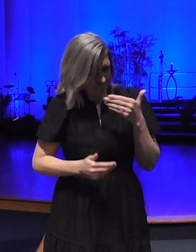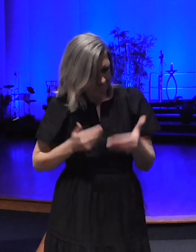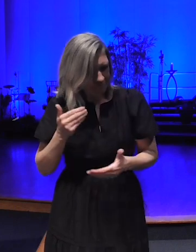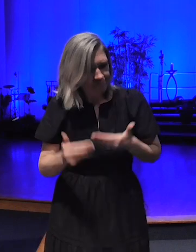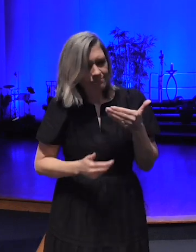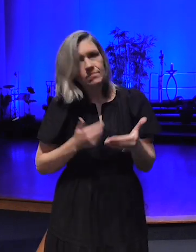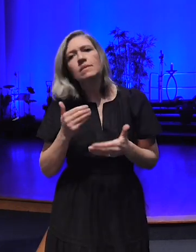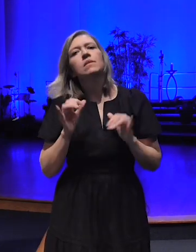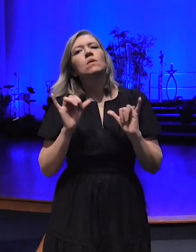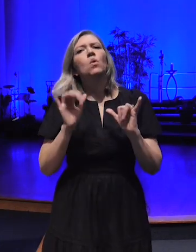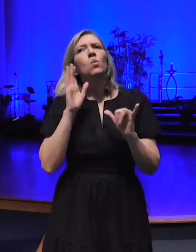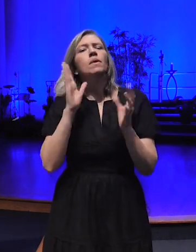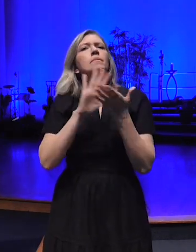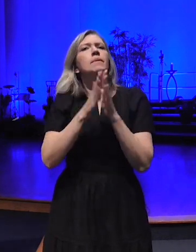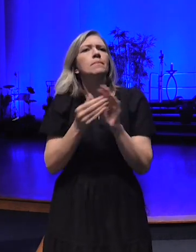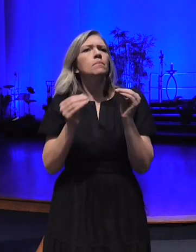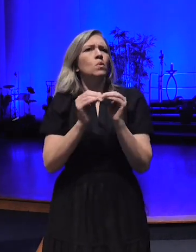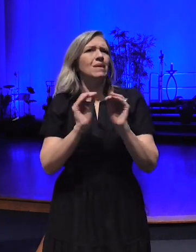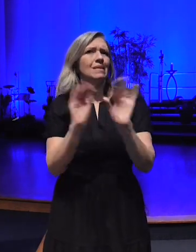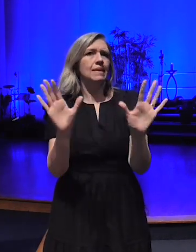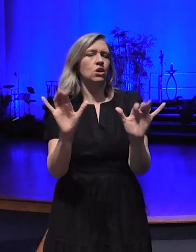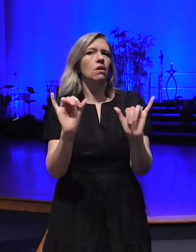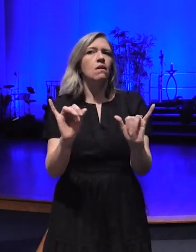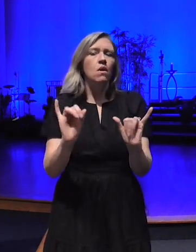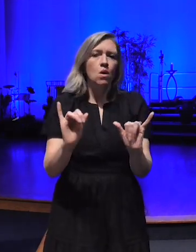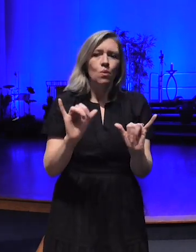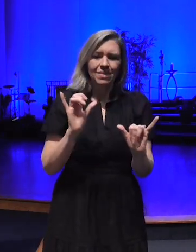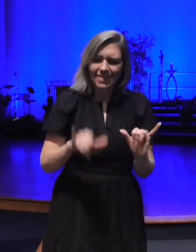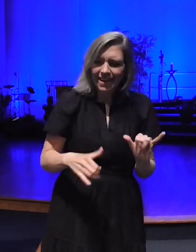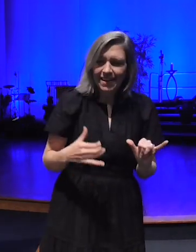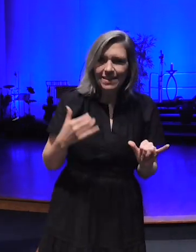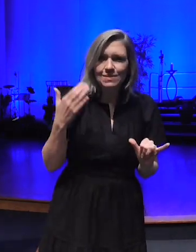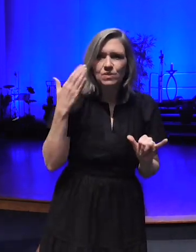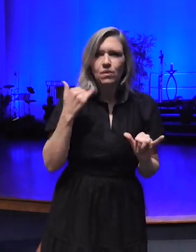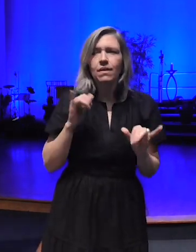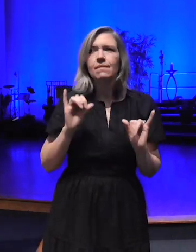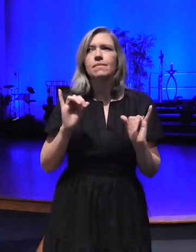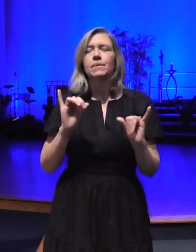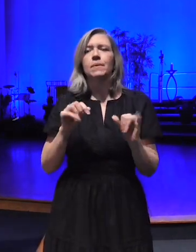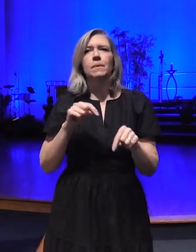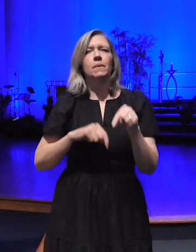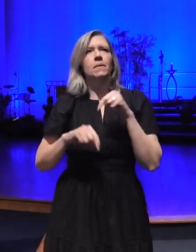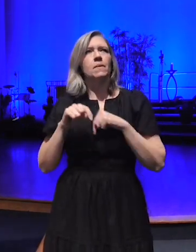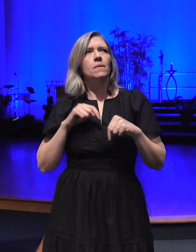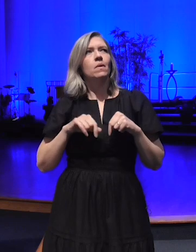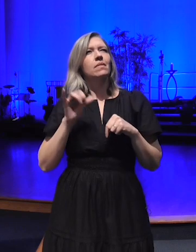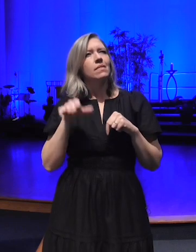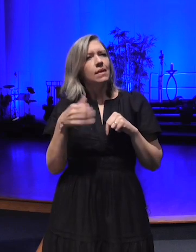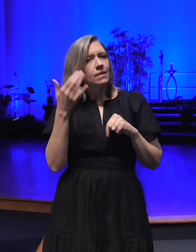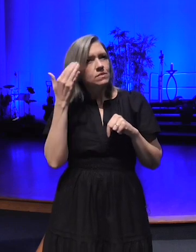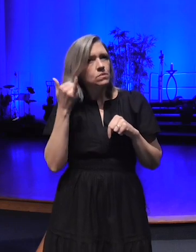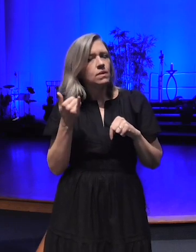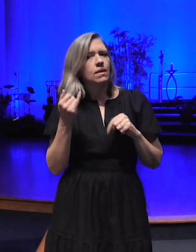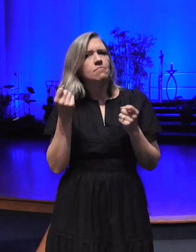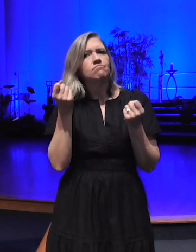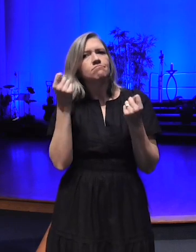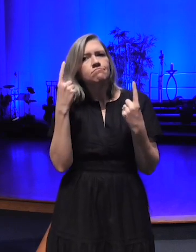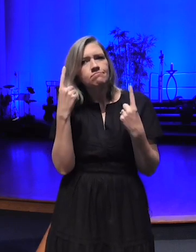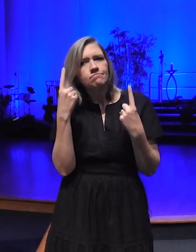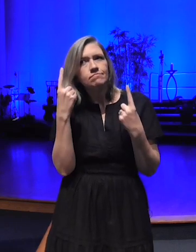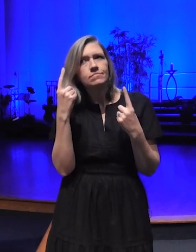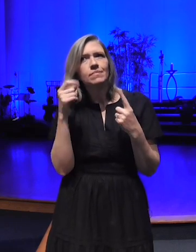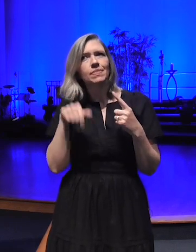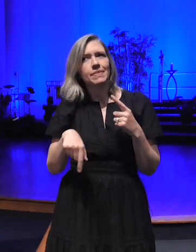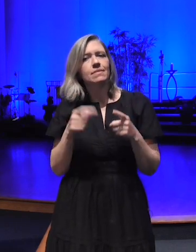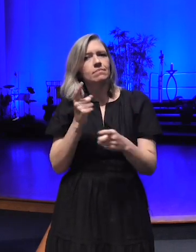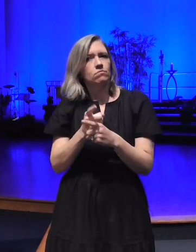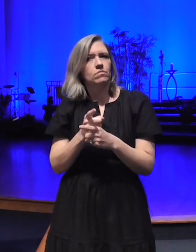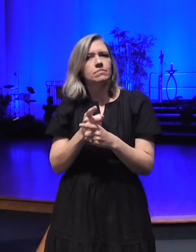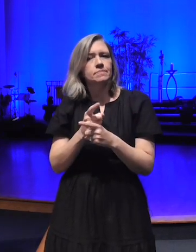oh eso es todo oh eso es lo que fue por eso fue correcto para mí e importante para mí